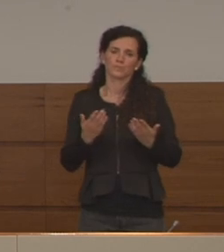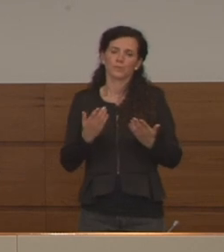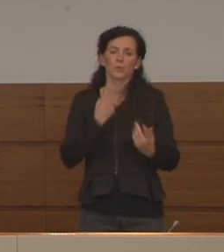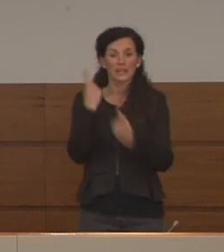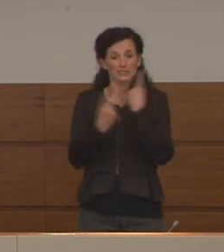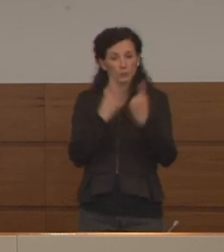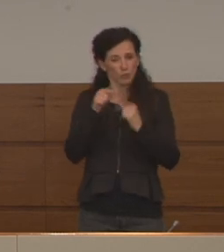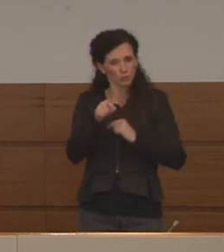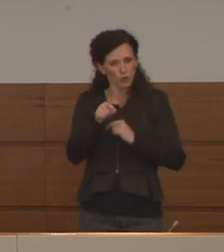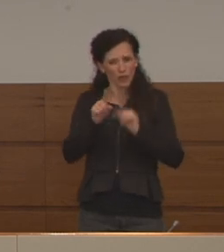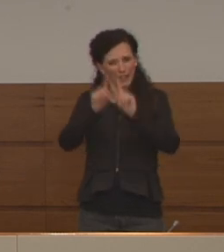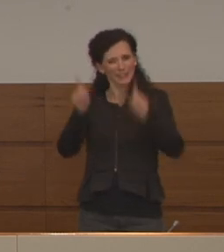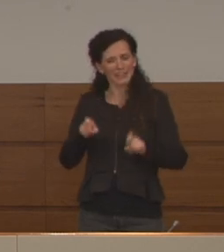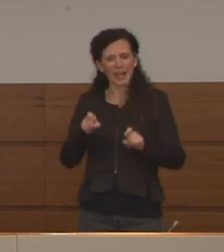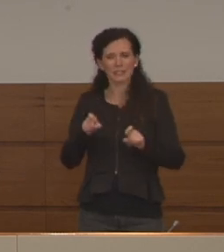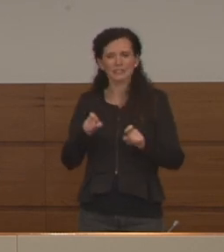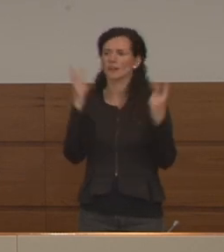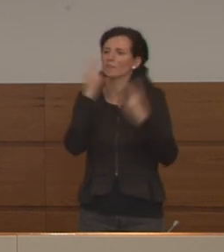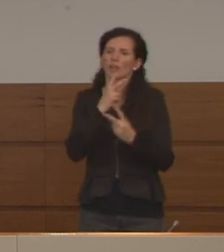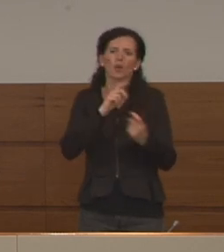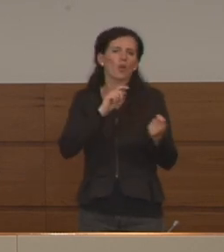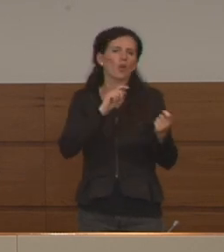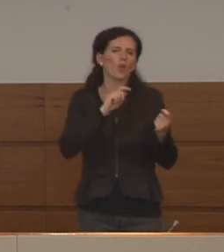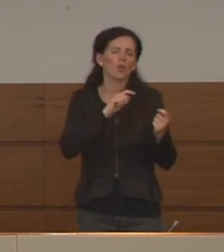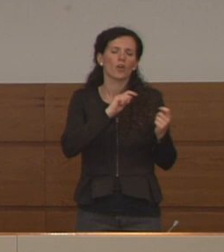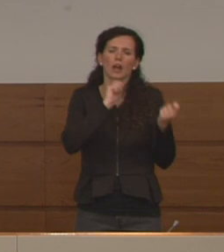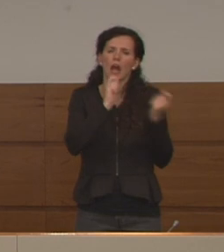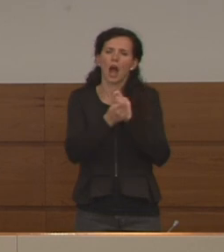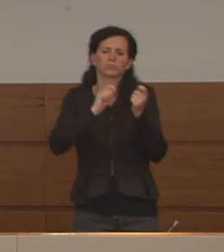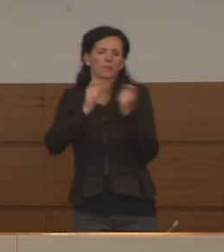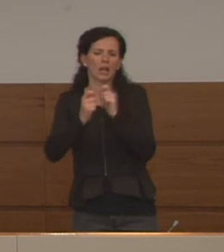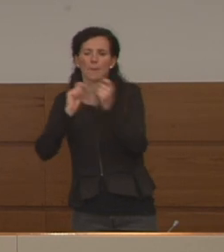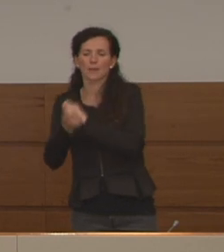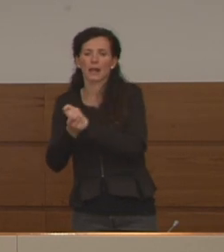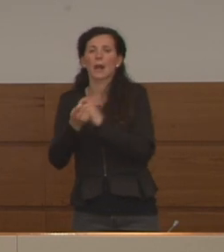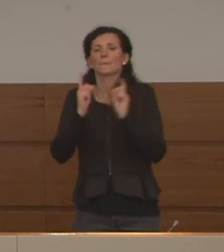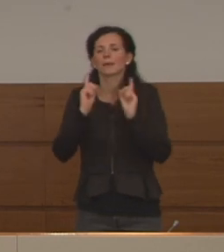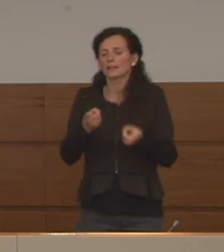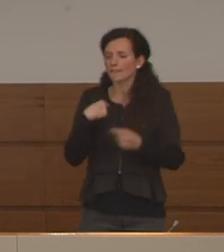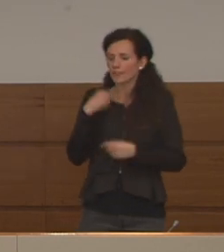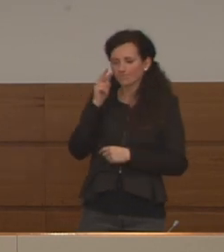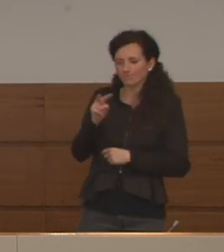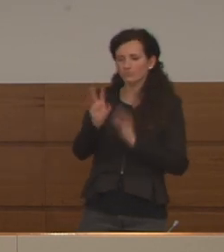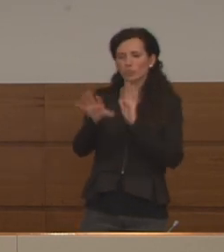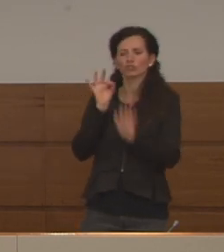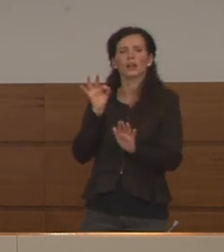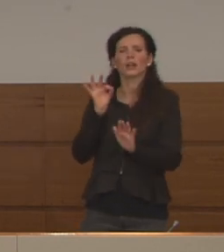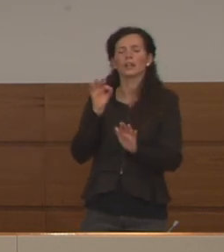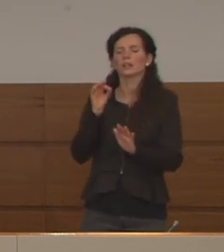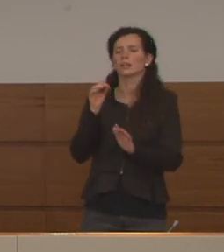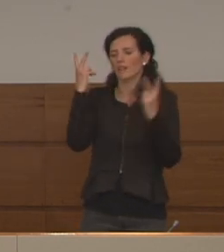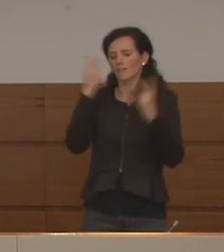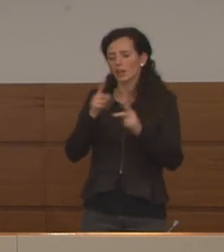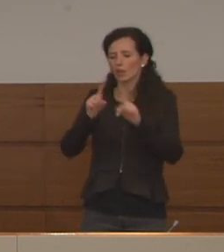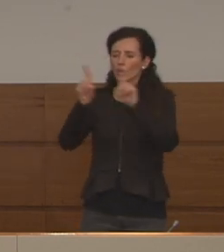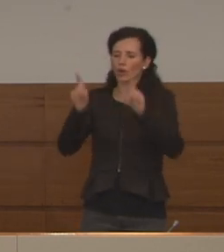Quindi, ad un certo punto, dovremo procurare quello che in quel momento è il migliore, è il golden standard, come si dice, che ci